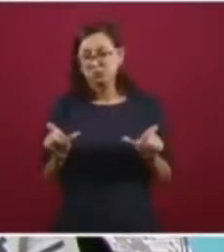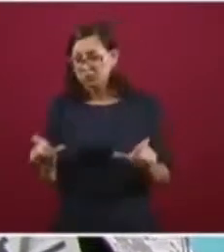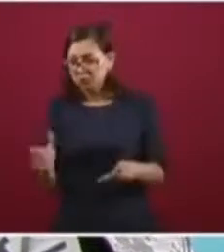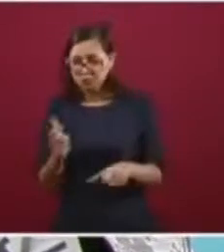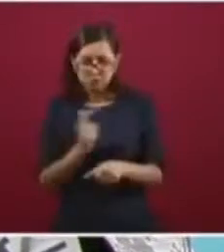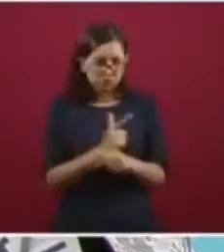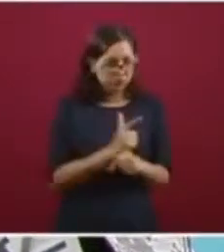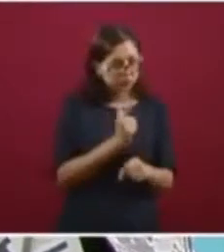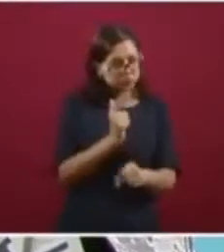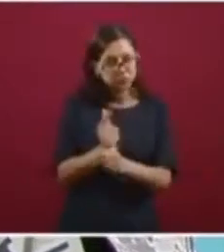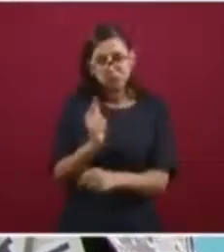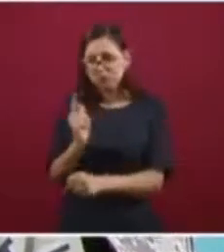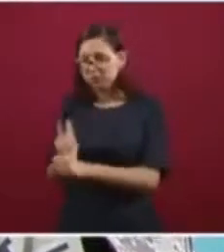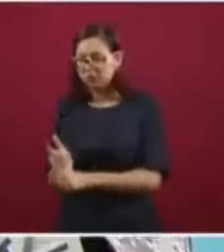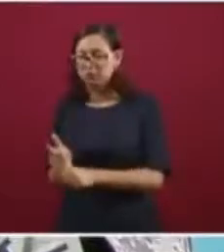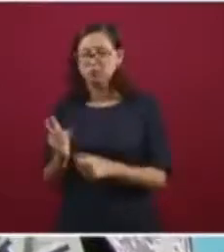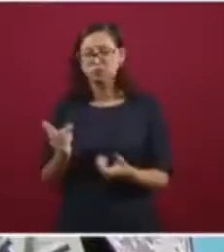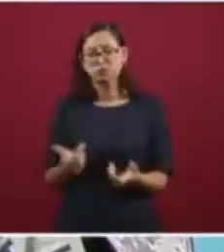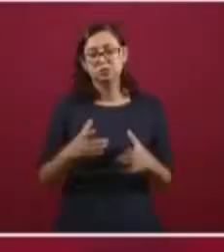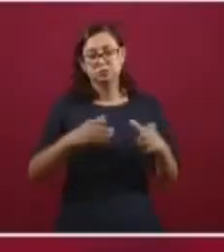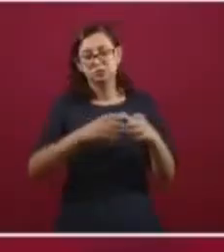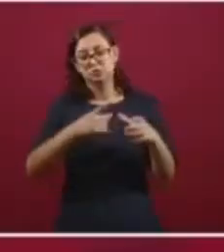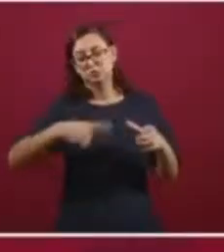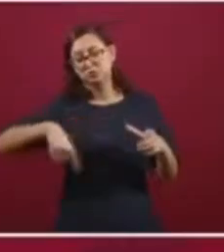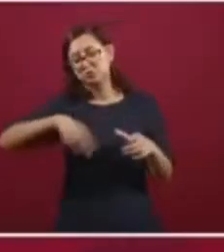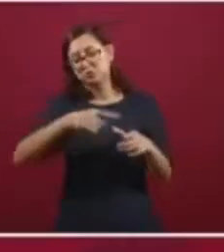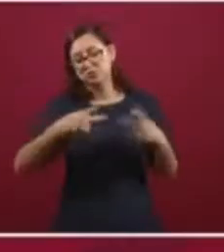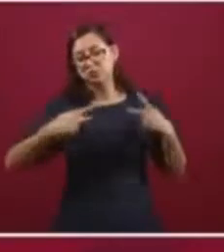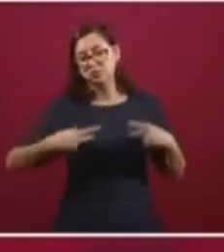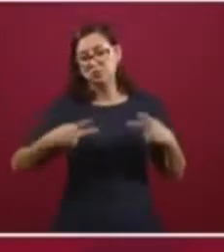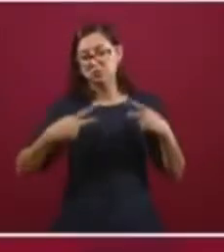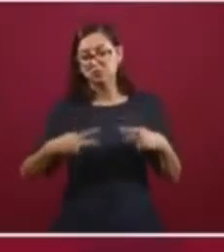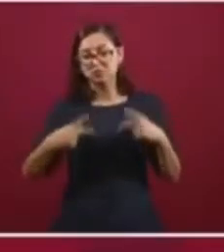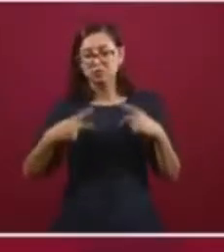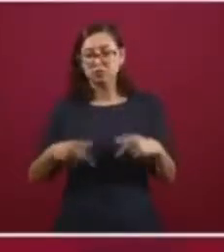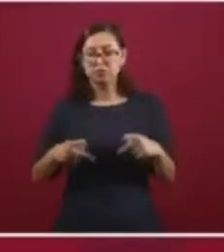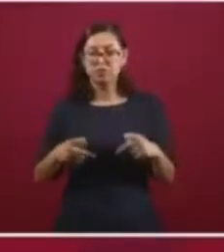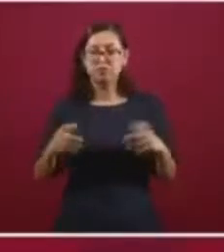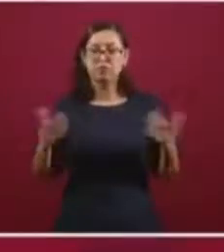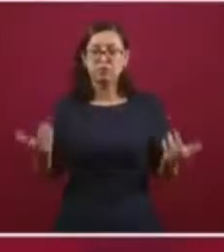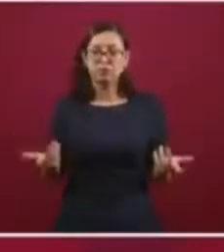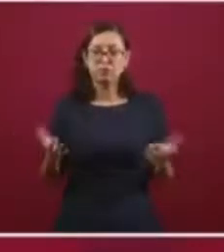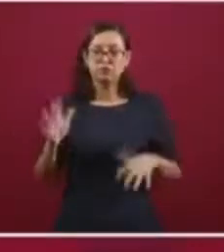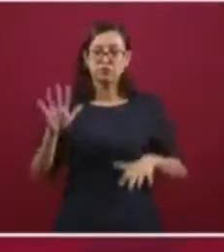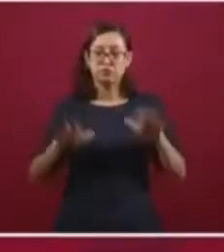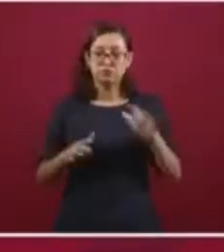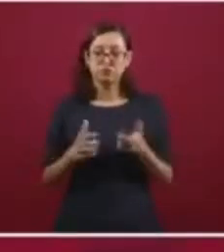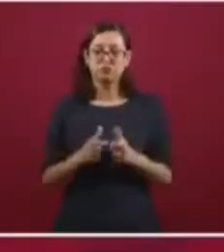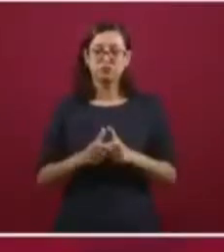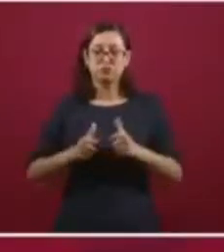momento el efectivo de ese batallón se ve reducido por vacaciones, por cursos que está